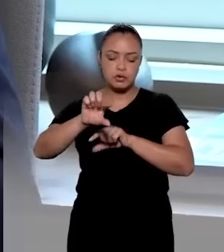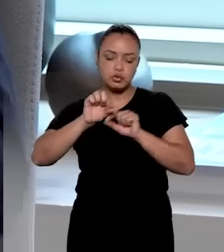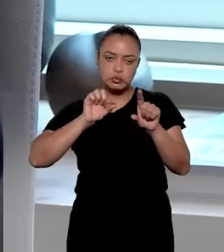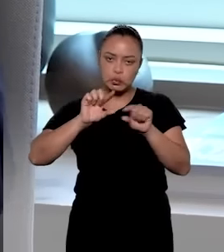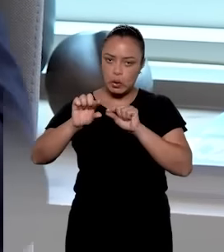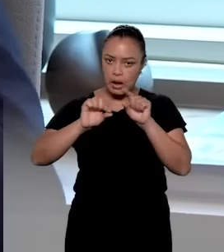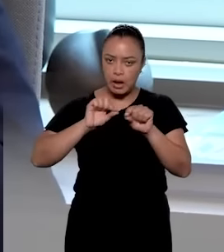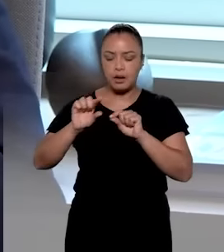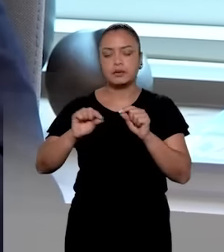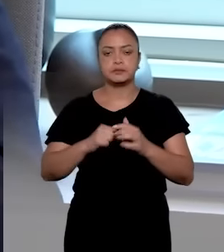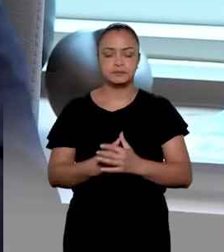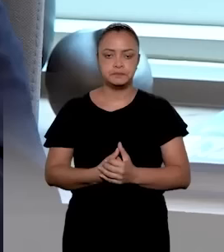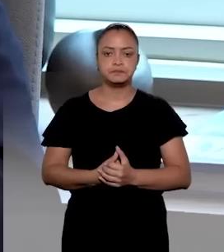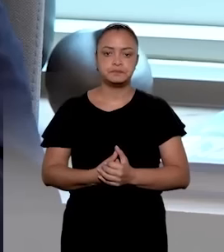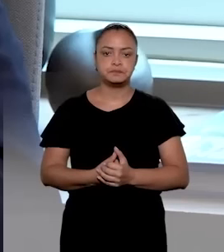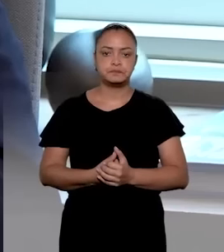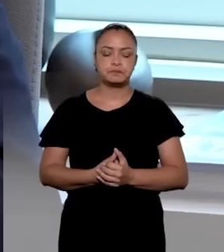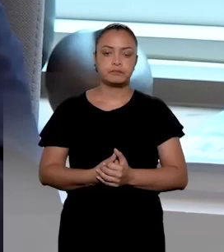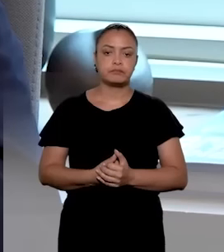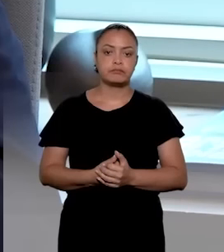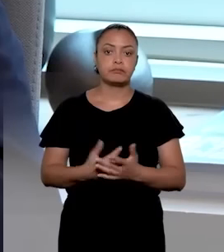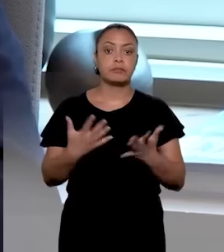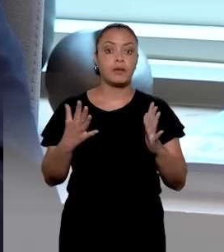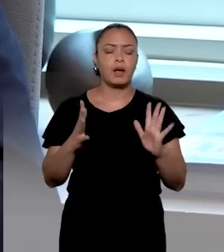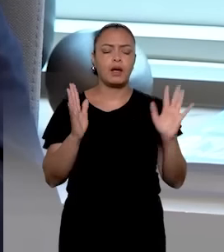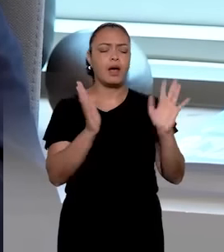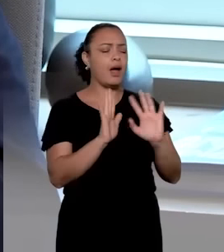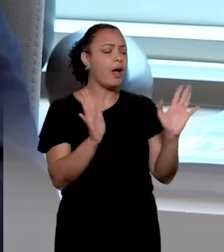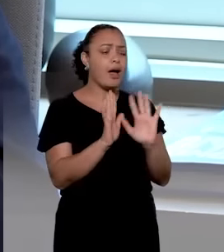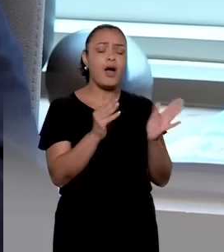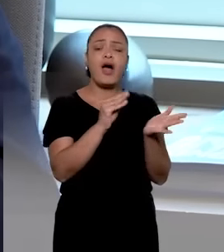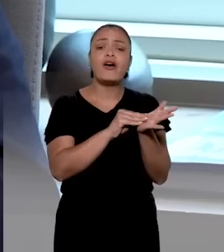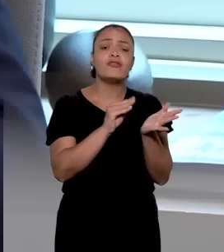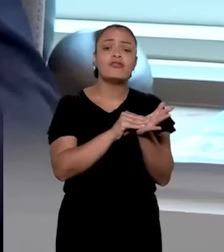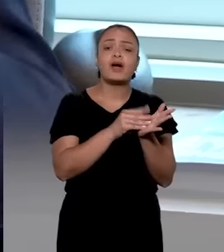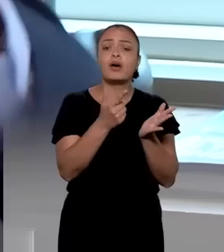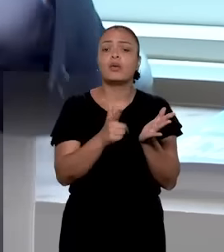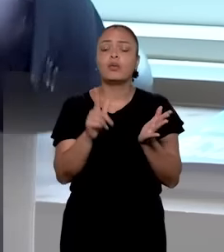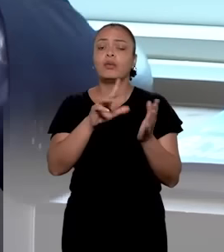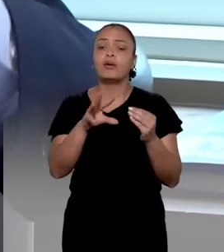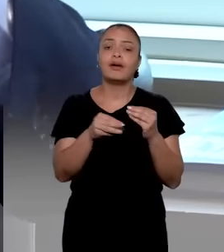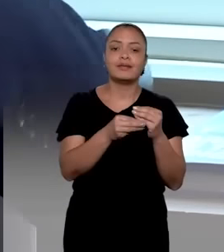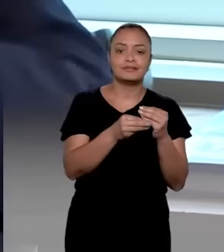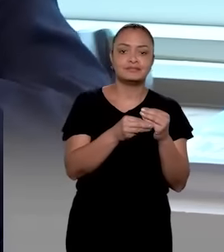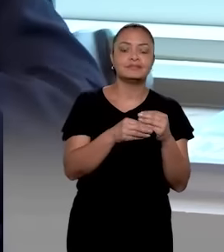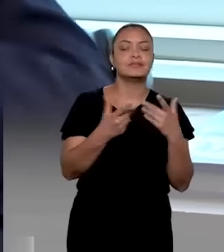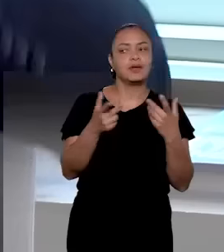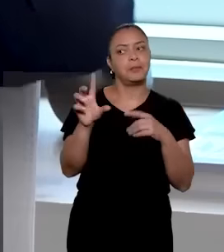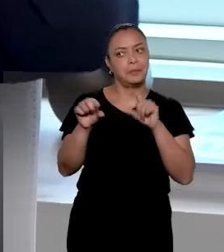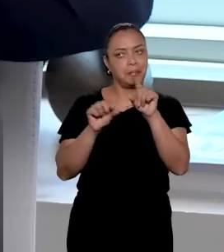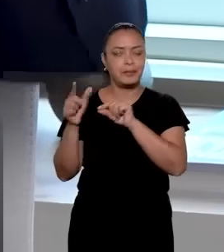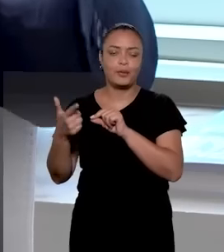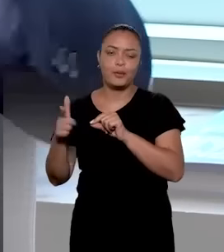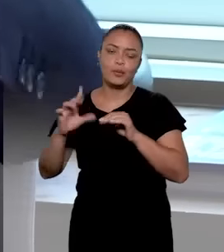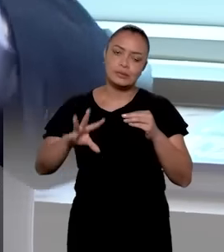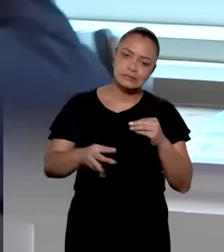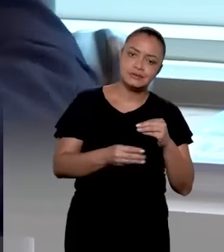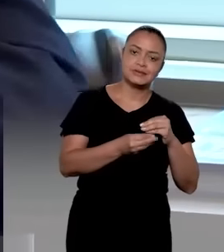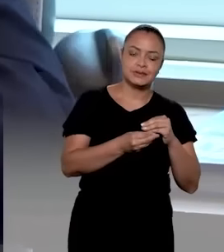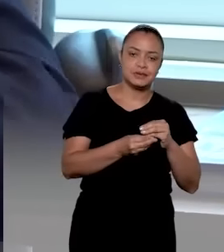Fizeram lá uma série de seleções, selecionaram cento e poucos artigos, mas aí o meu pessoal: “Não! Mas está faltando aquele ou aquele!” Então, entraram mais alguns que não são